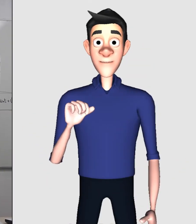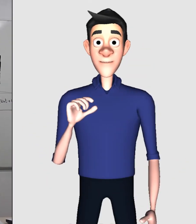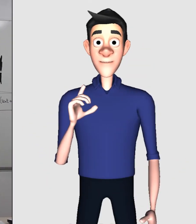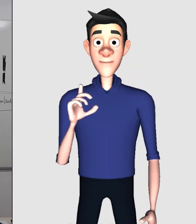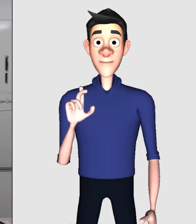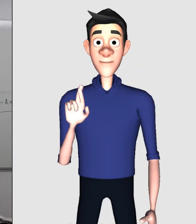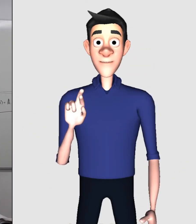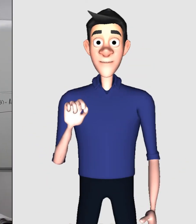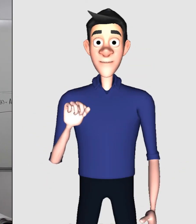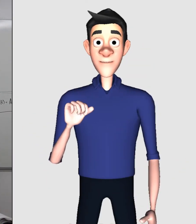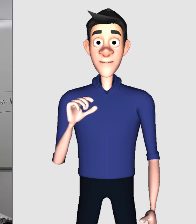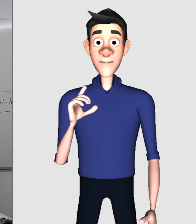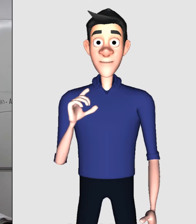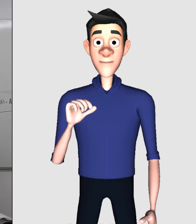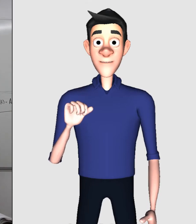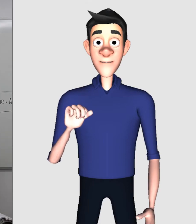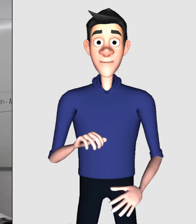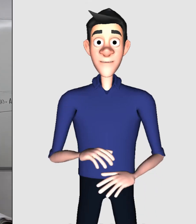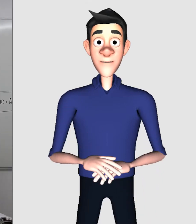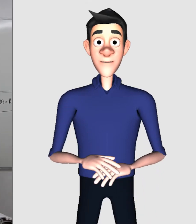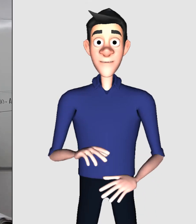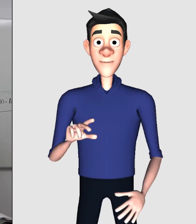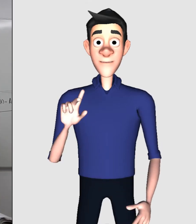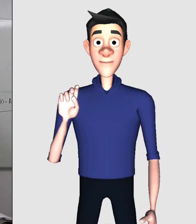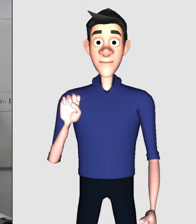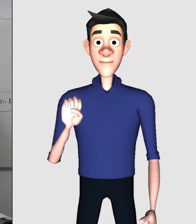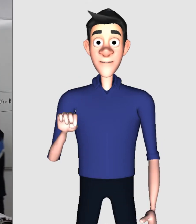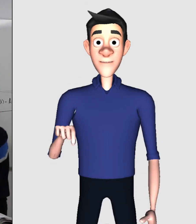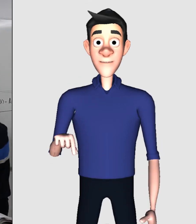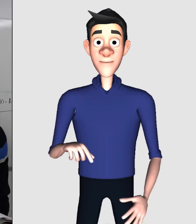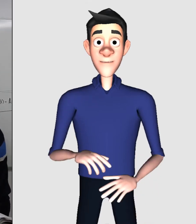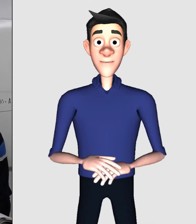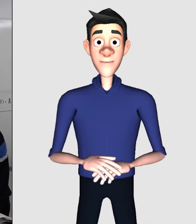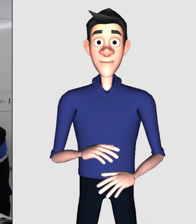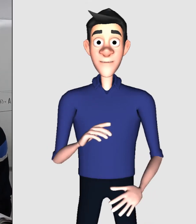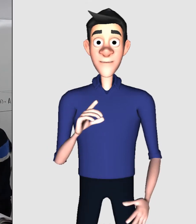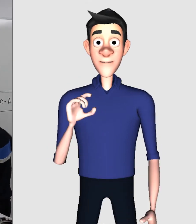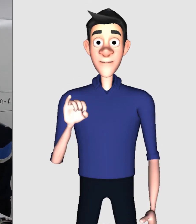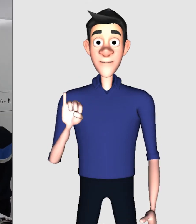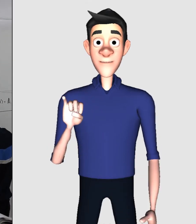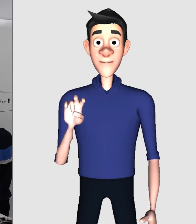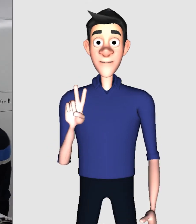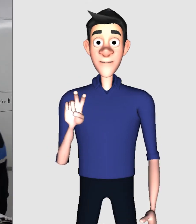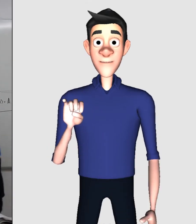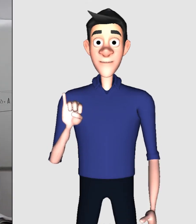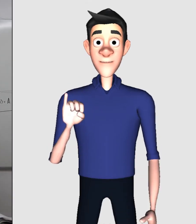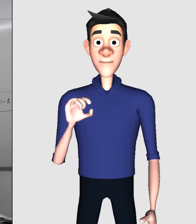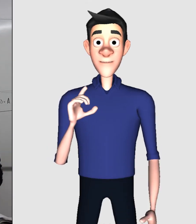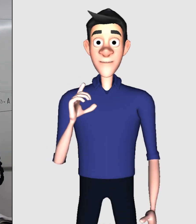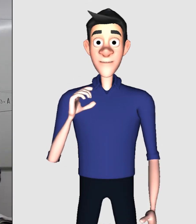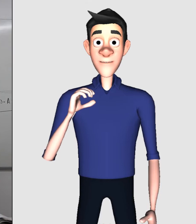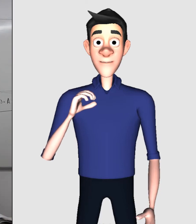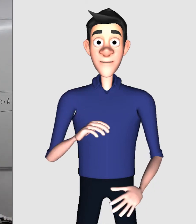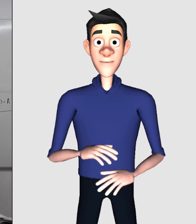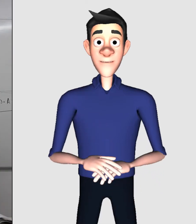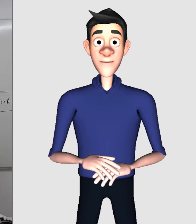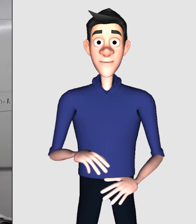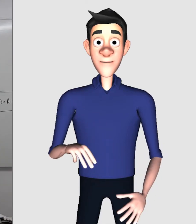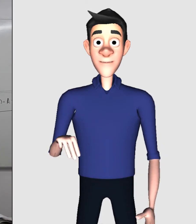Pra vocês terem a resposta, a frequência natural